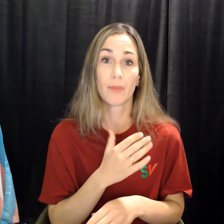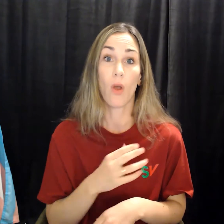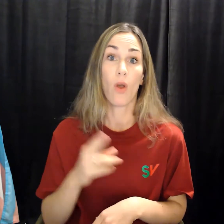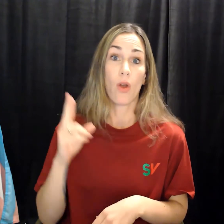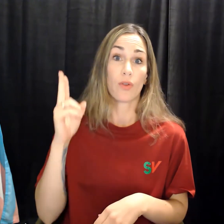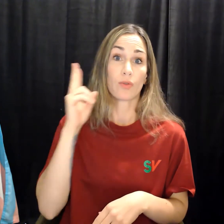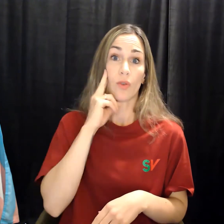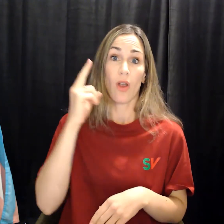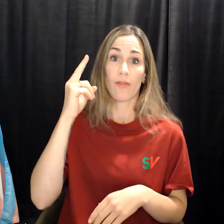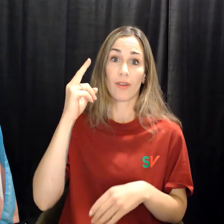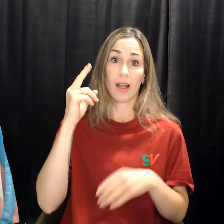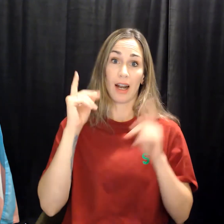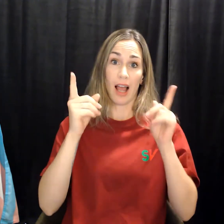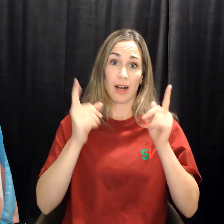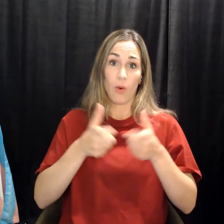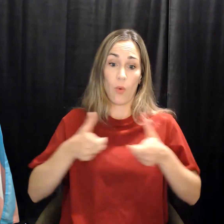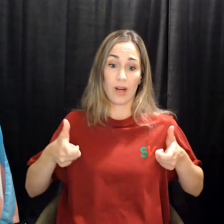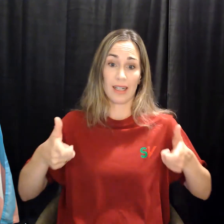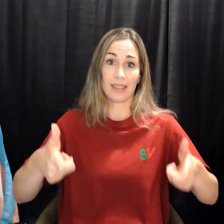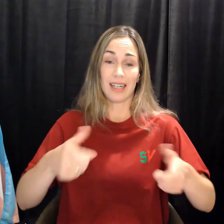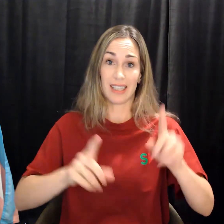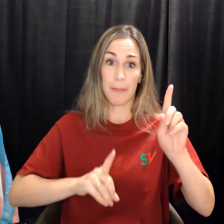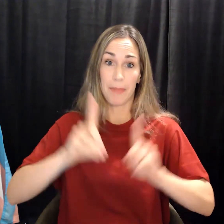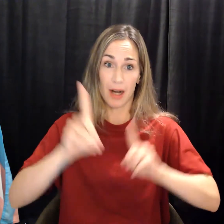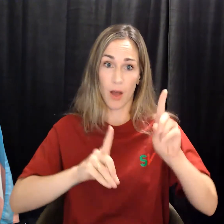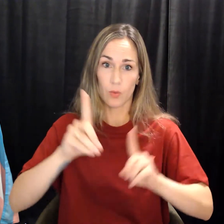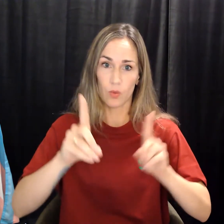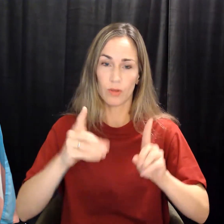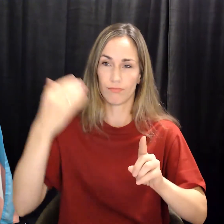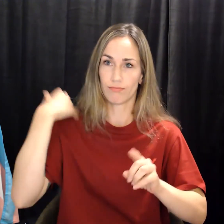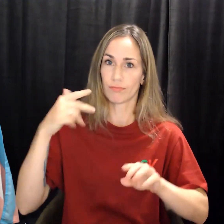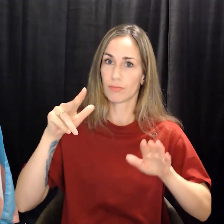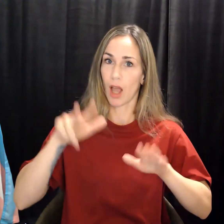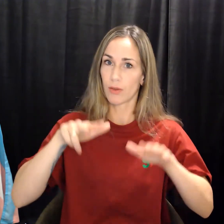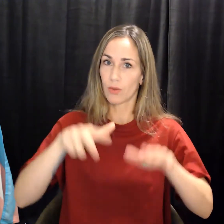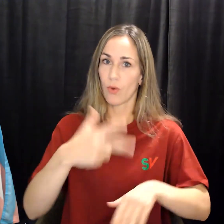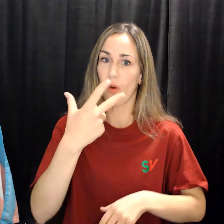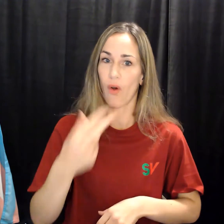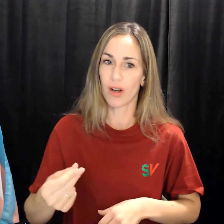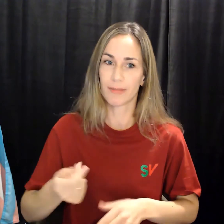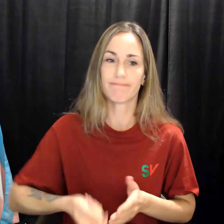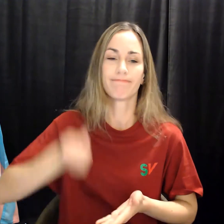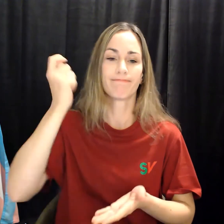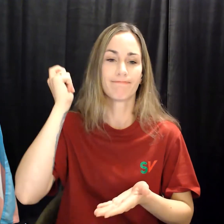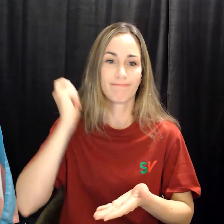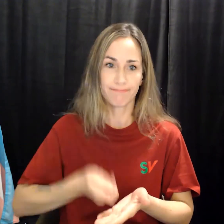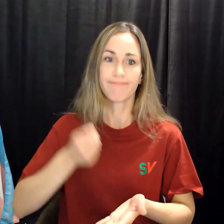På døvelærerkongressen i Milano i 1880 ble det utrolig nok